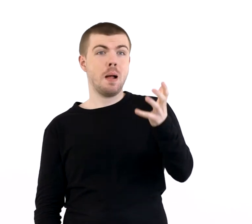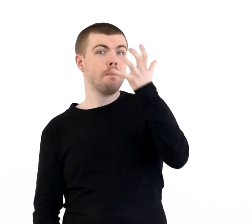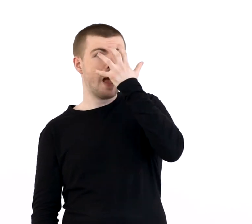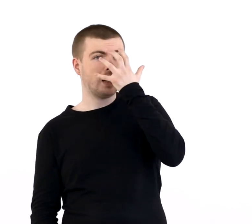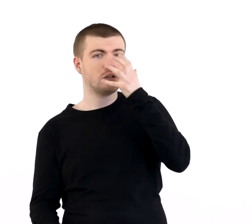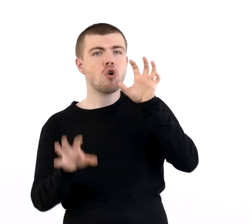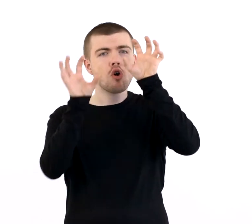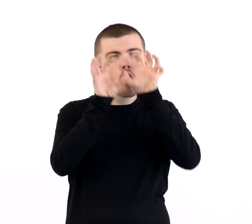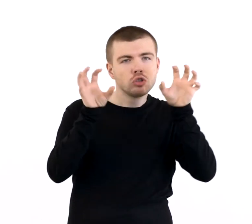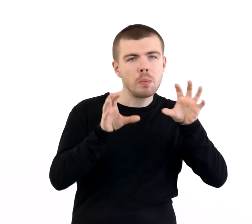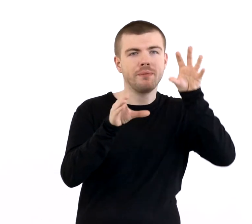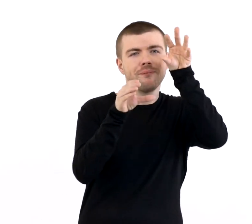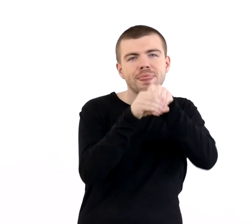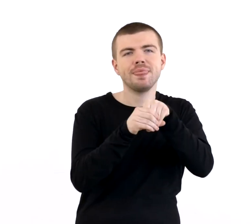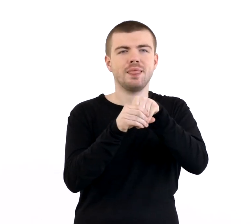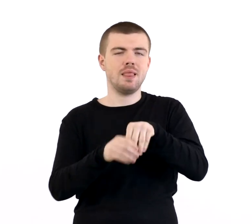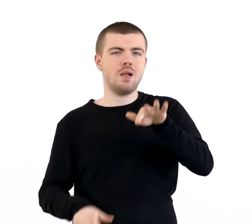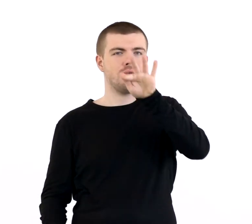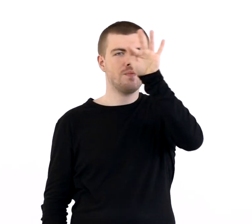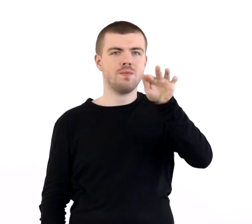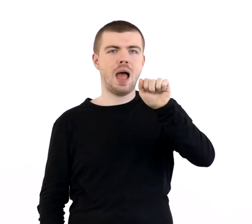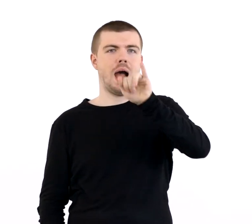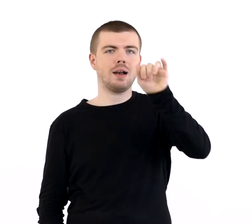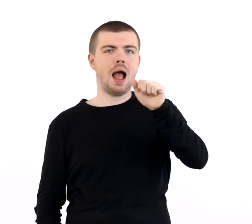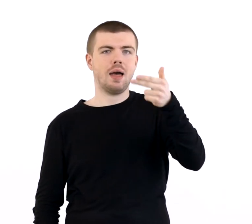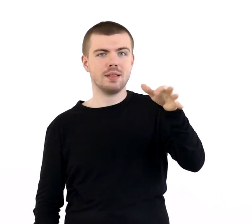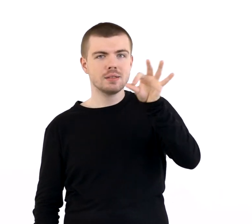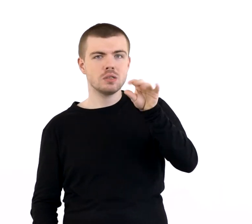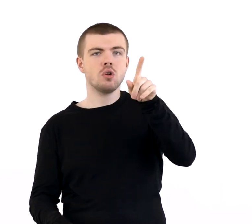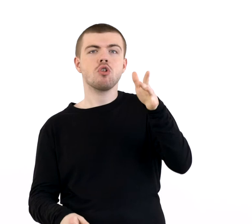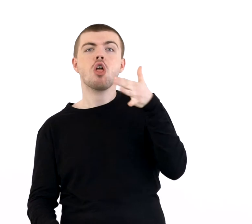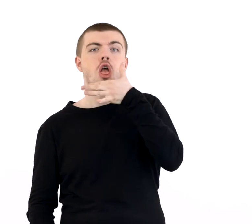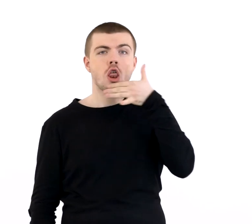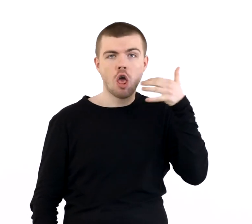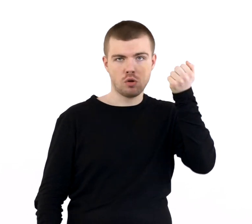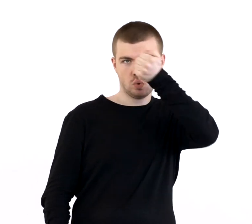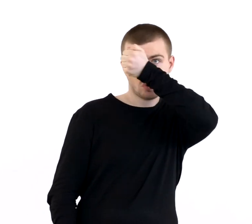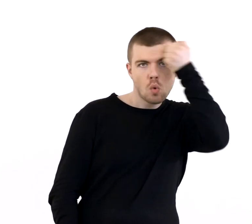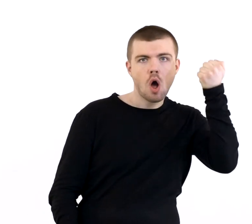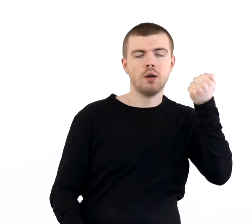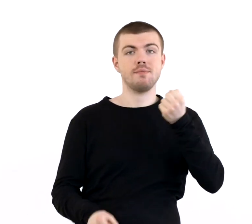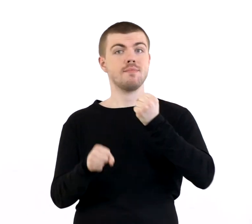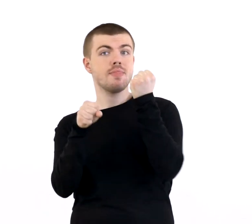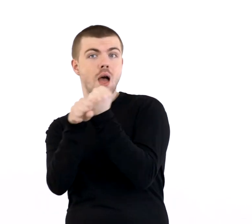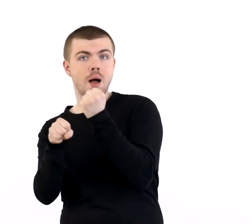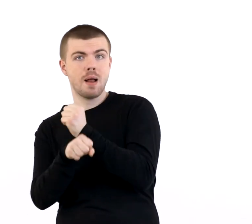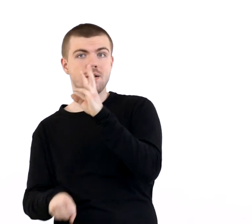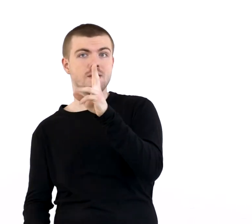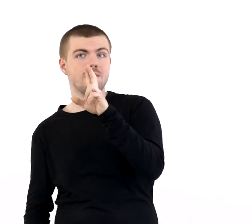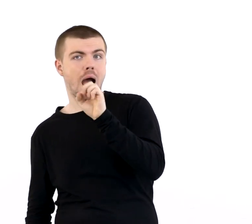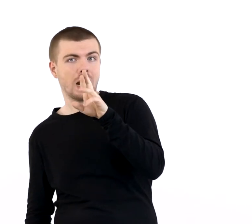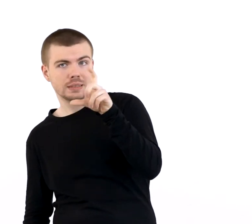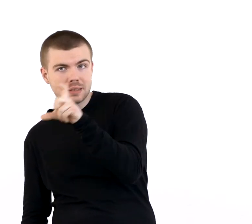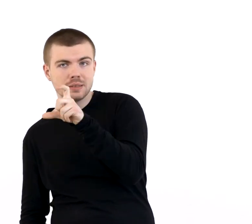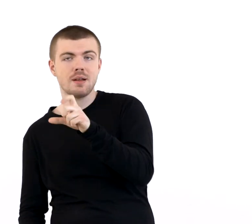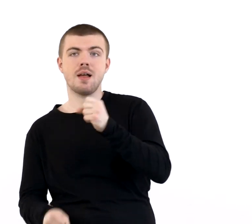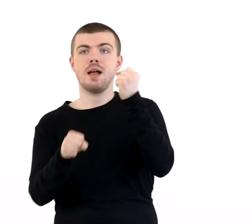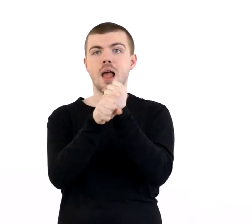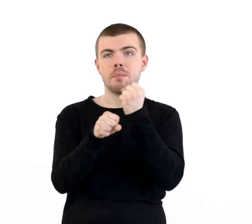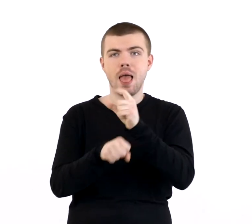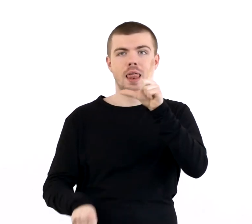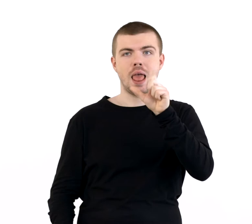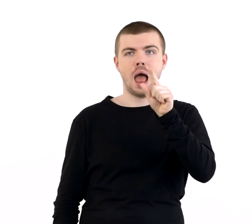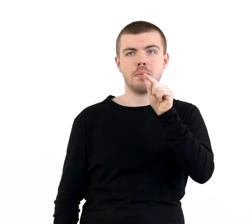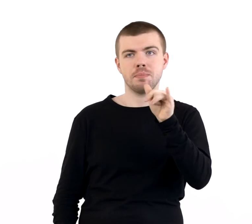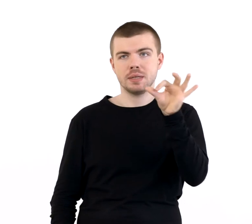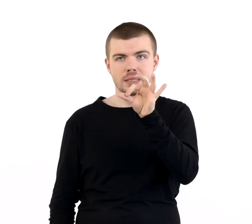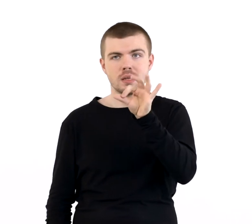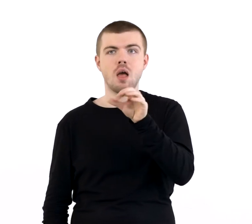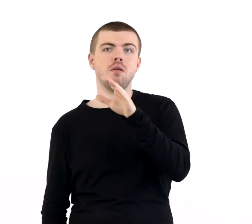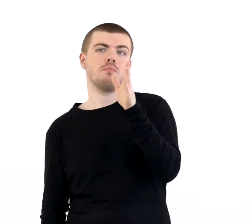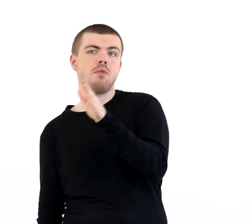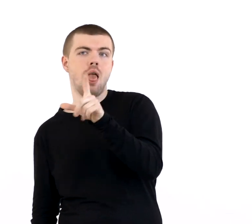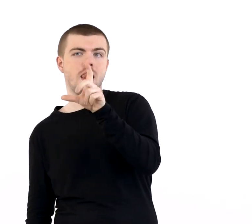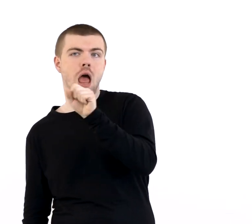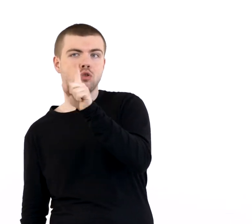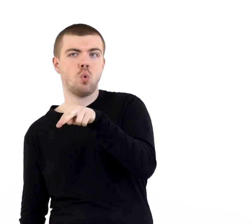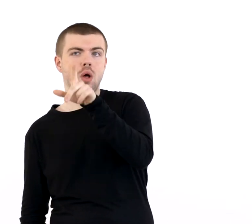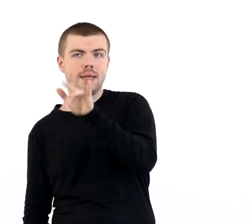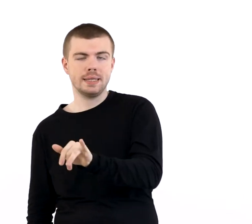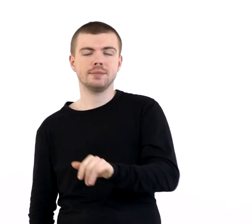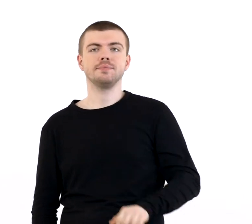zdobiona m.in. barwionym szkłem, fajansem, kwarcem i lapis lazuli.